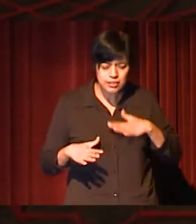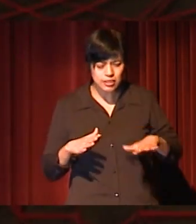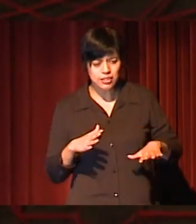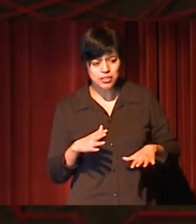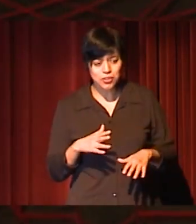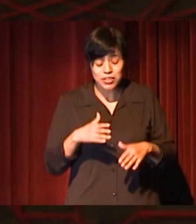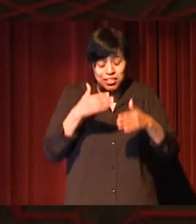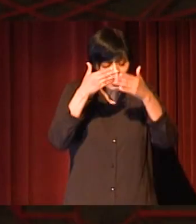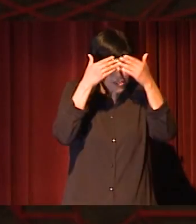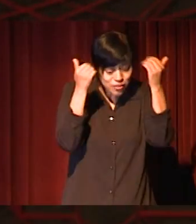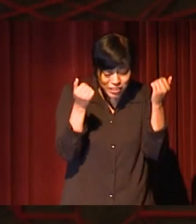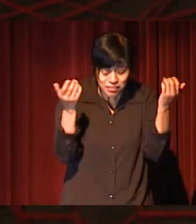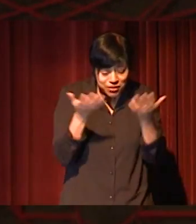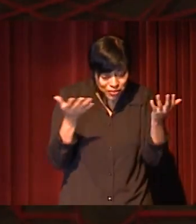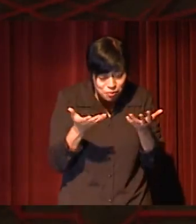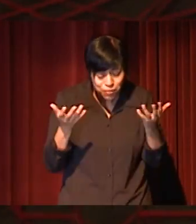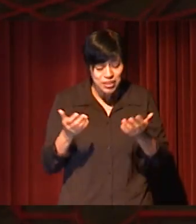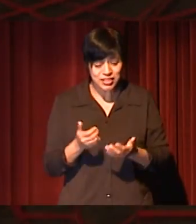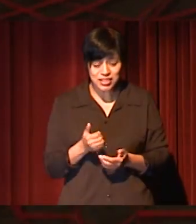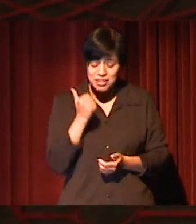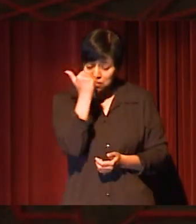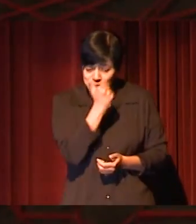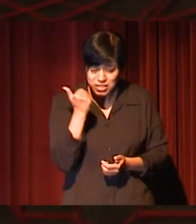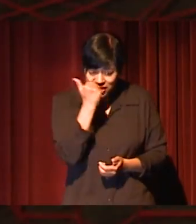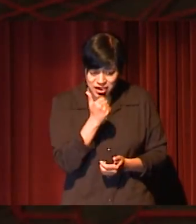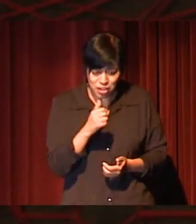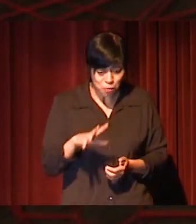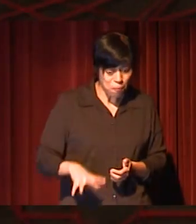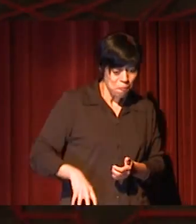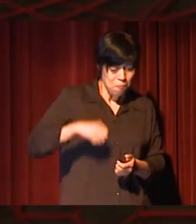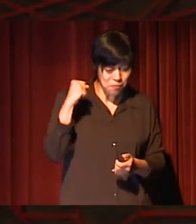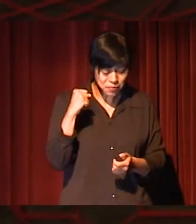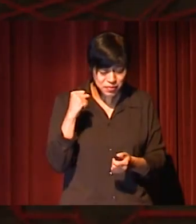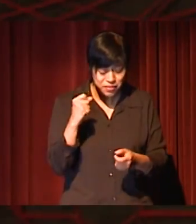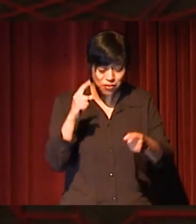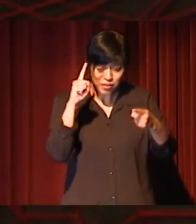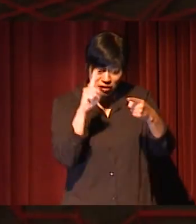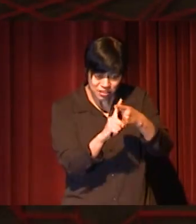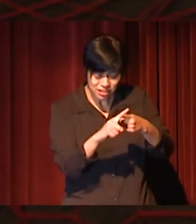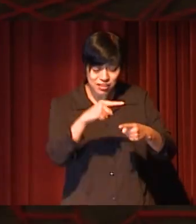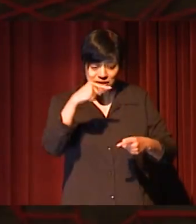de no saber cómo hacer que mis estudiantes pudieran sumar y restar,